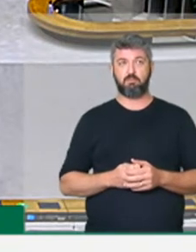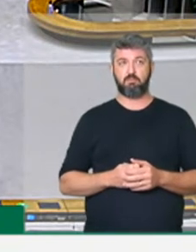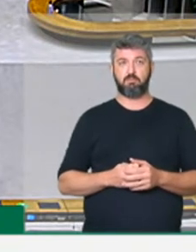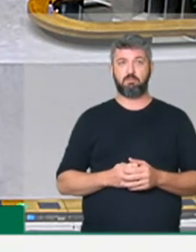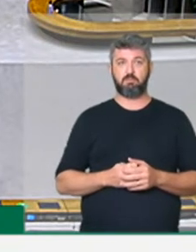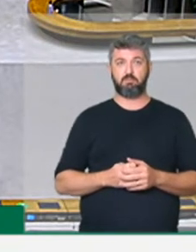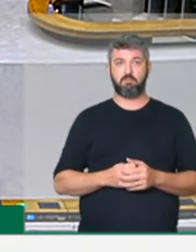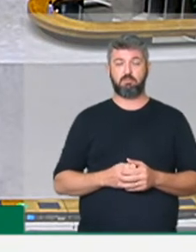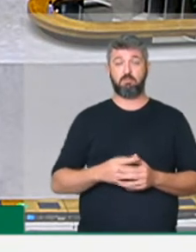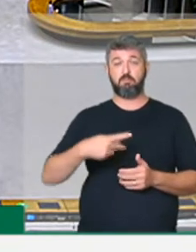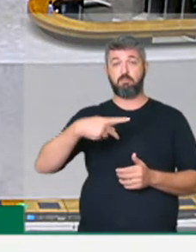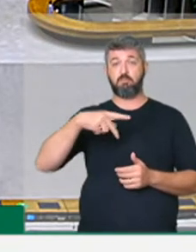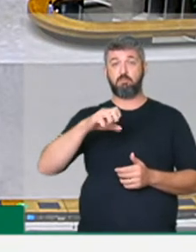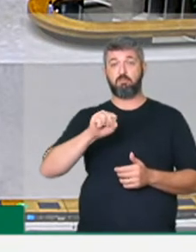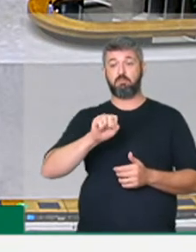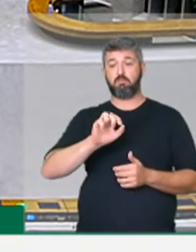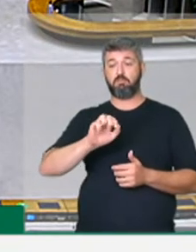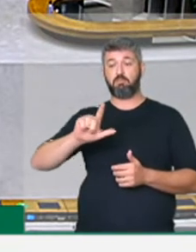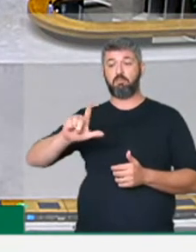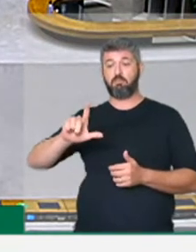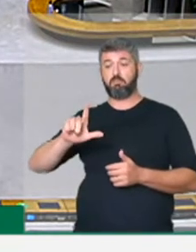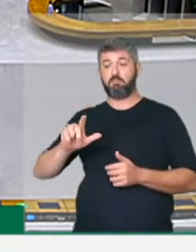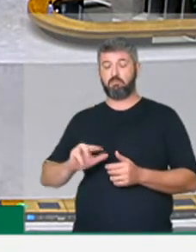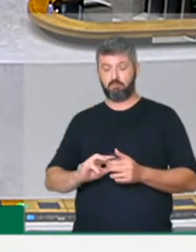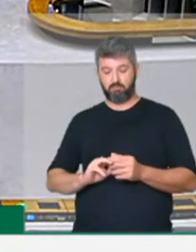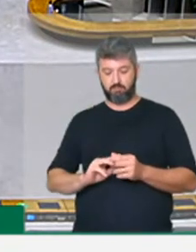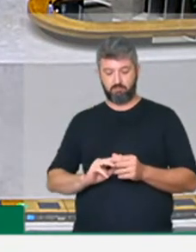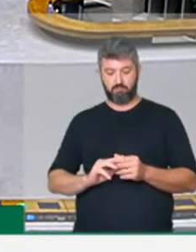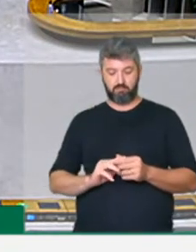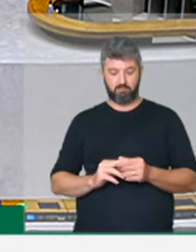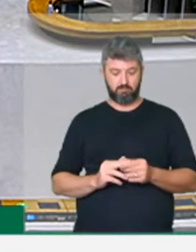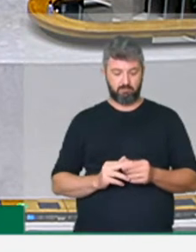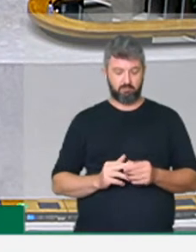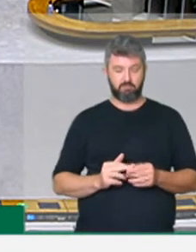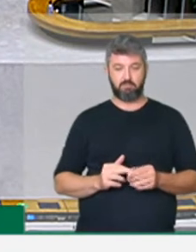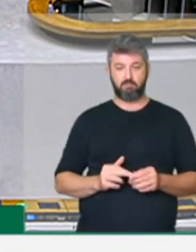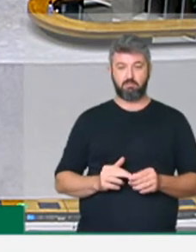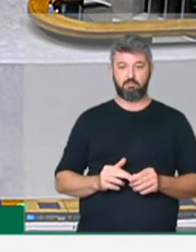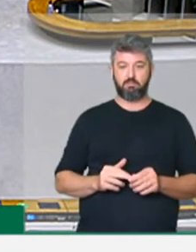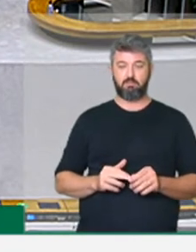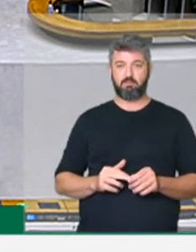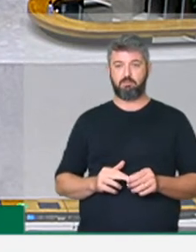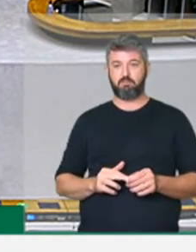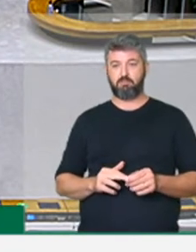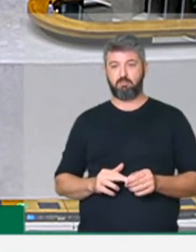ESTOU ACHANDO GRAÇA PORQUE V.EXA. VIROU ORIENTADOR DA BANCADA DE DIREITA AÍ . -- [PRESIDENTE]: NÃO, NÃO, NÃO. EU ESTAVA